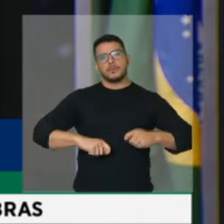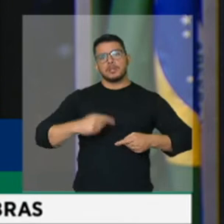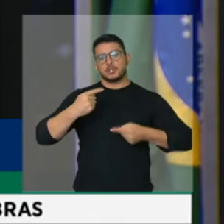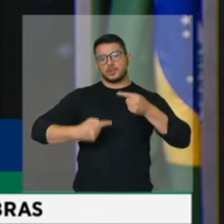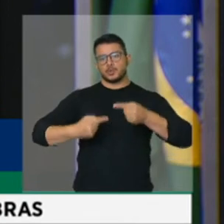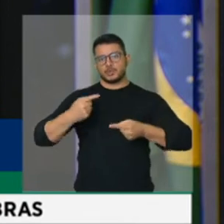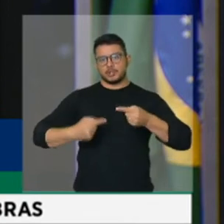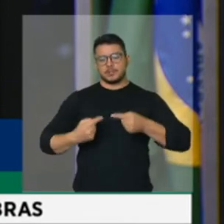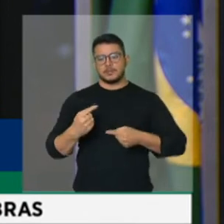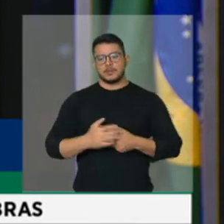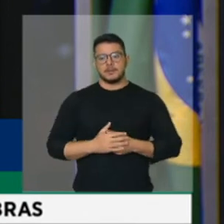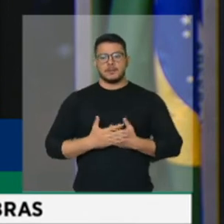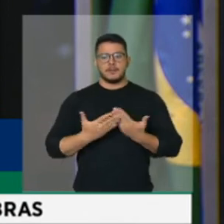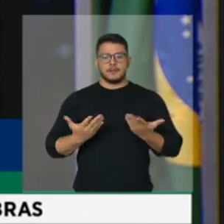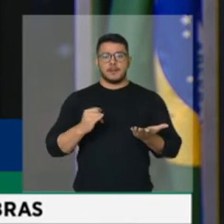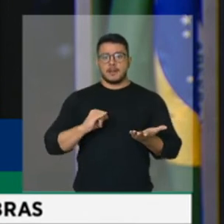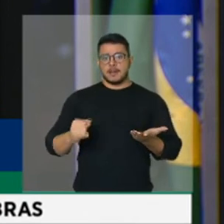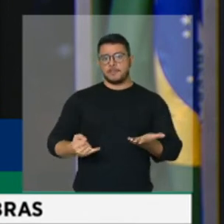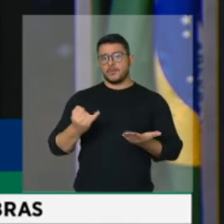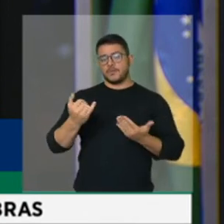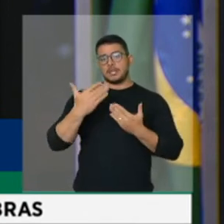GENTE SE COLOCA AQUI E ME INSCREVI INCLUSIVE PARA FALAR A FAVOR PORQUE A GENTE É A FAVOR DA MATÉRIA E AGUARDAMOS